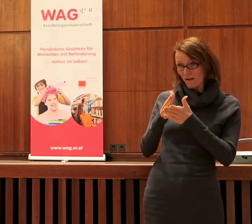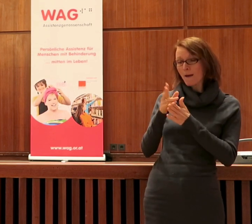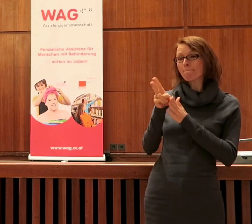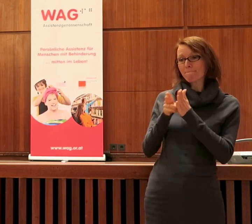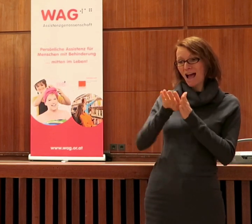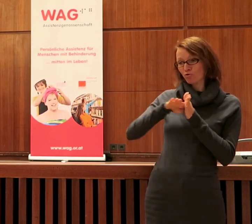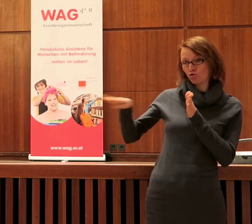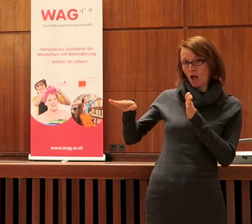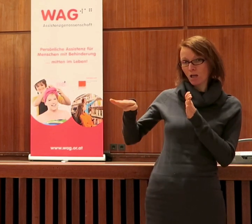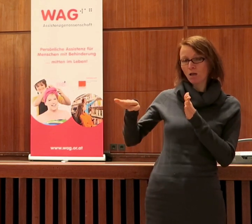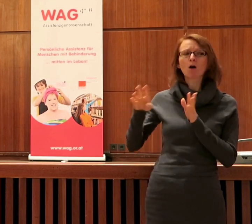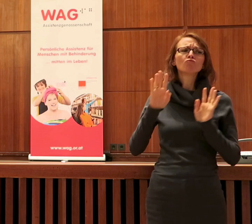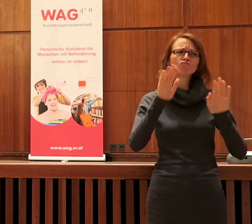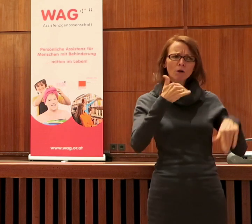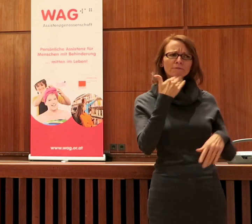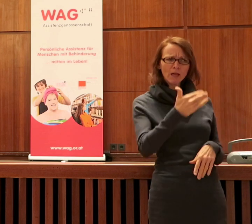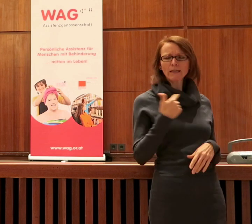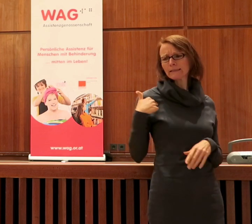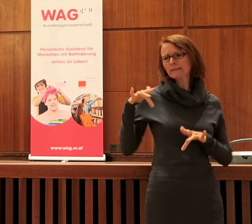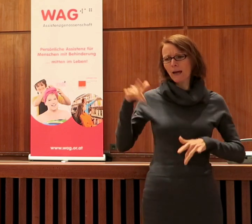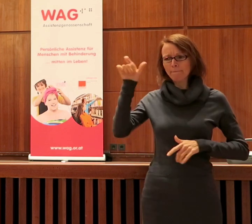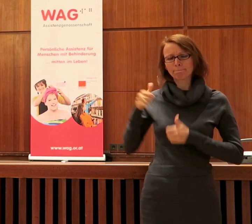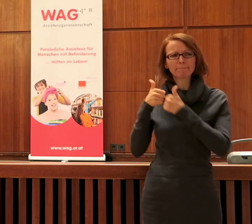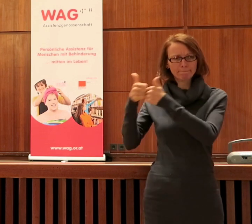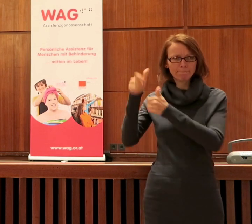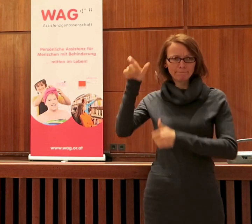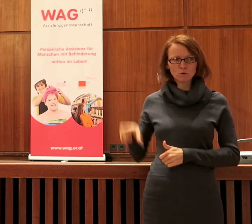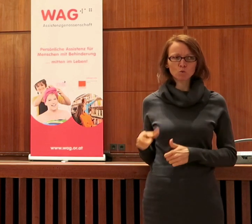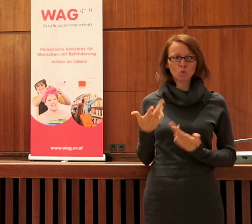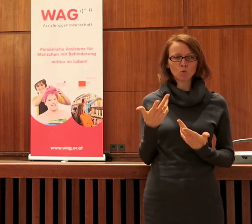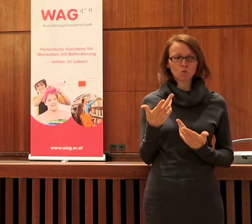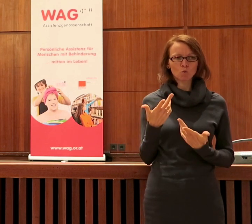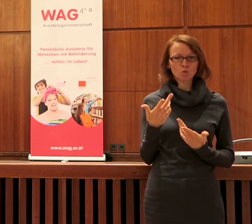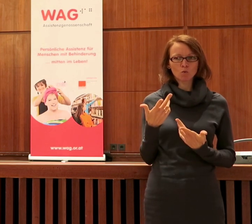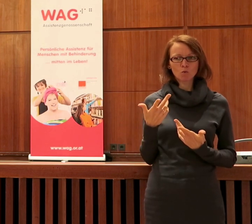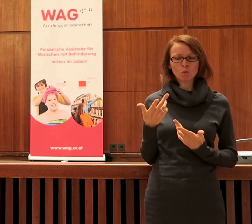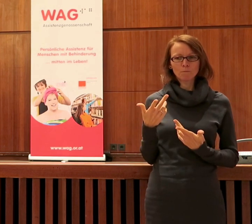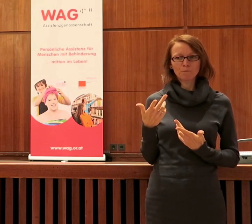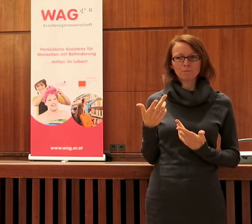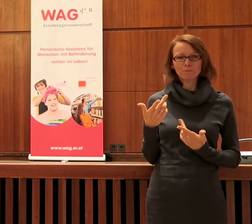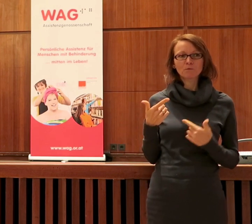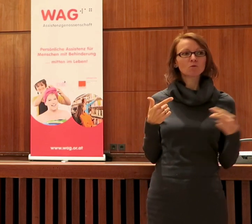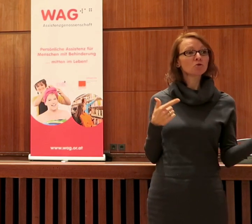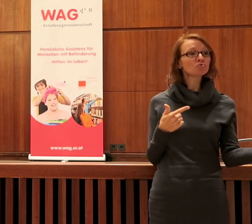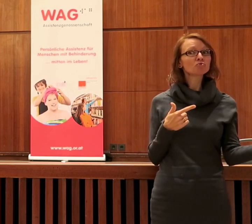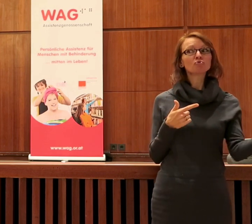Sage ich nein danke, denn ich habe eine Begleitperson. Schaut er an mir vorbei zu meiner Begleitperson: